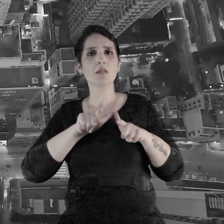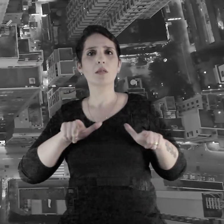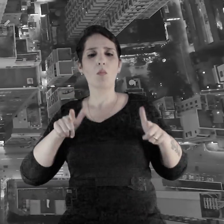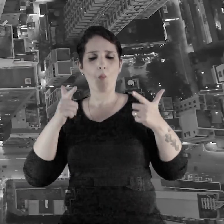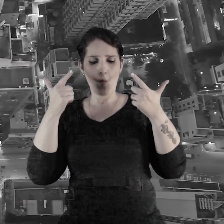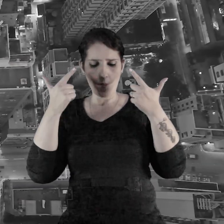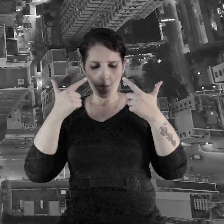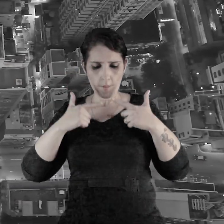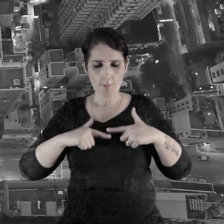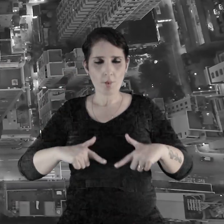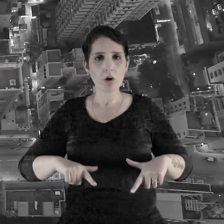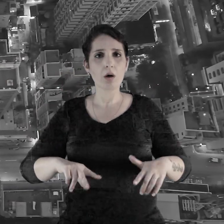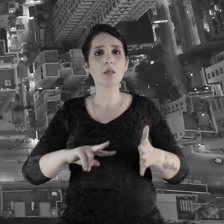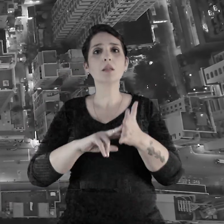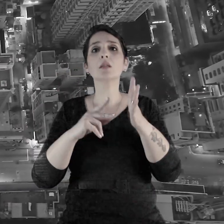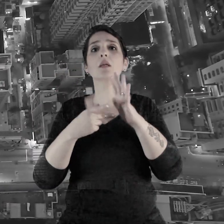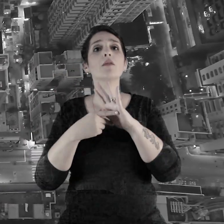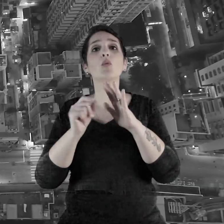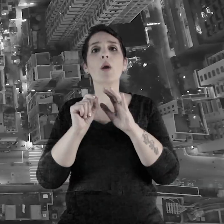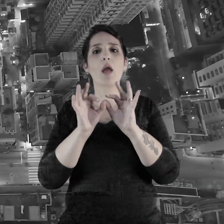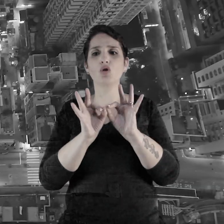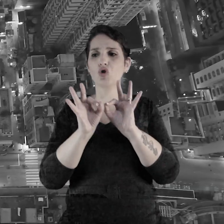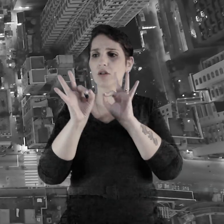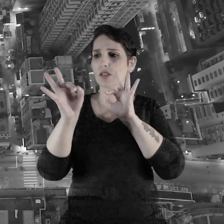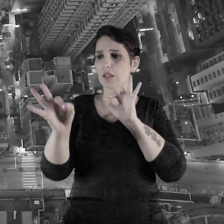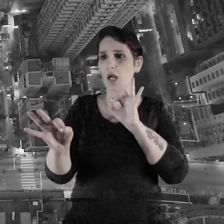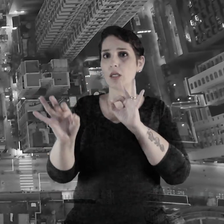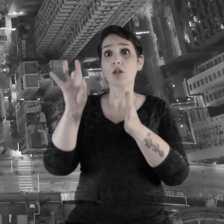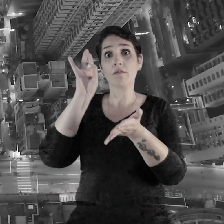derivado de um distanciamento essencial da própria divindade.